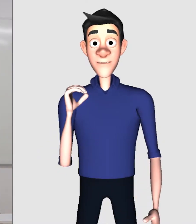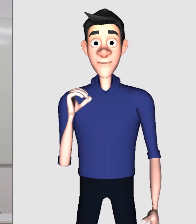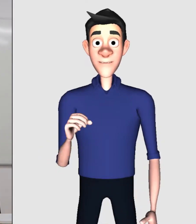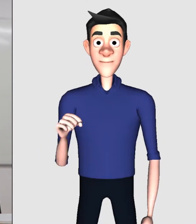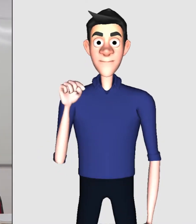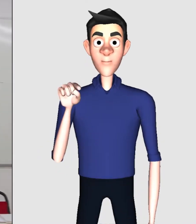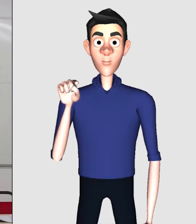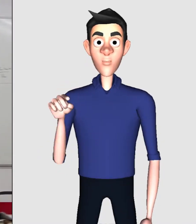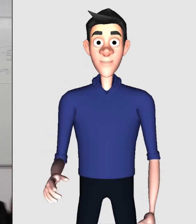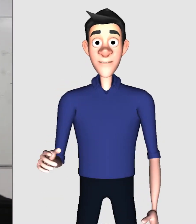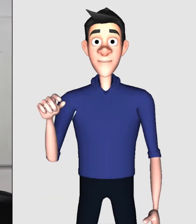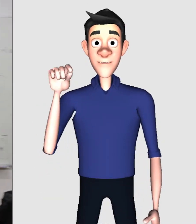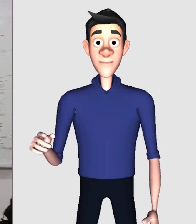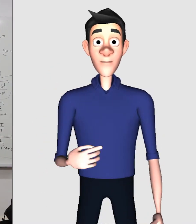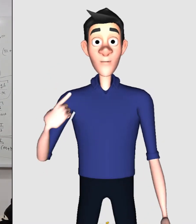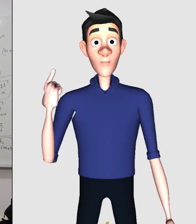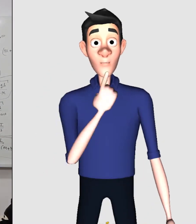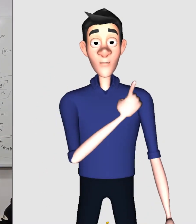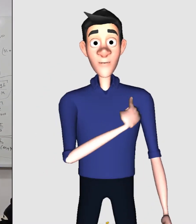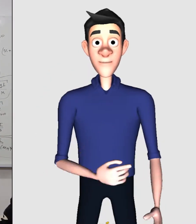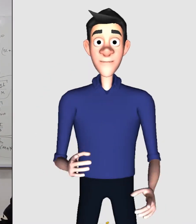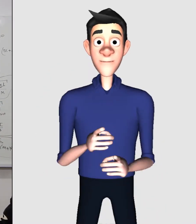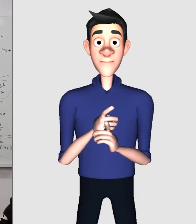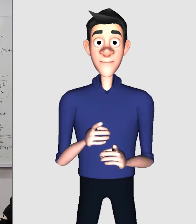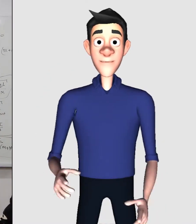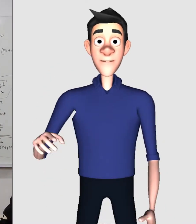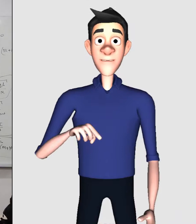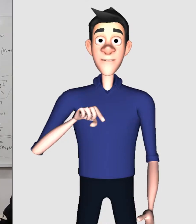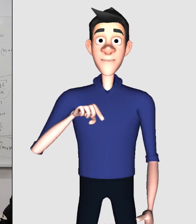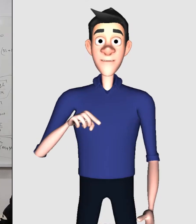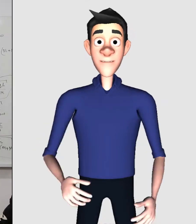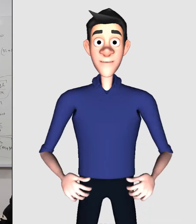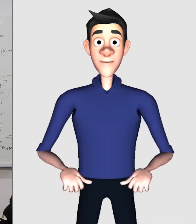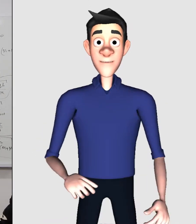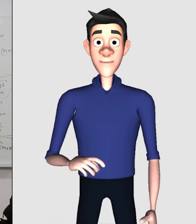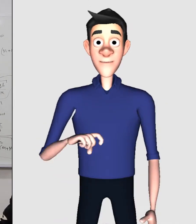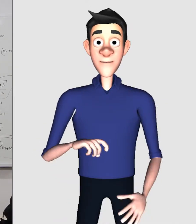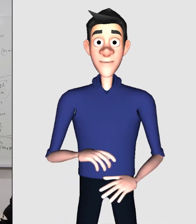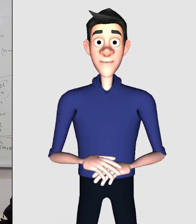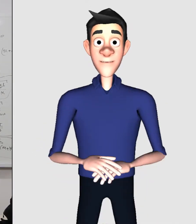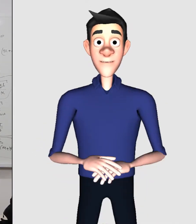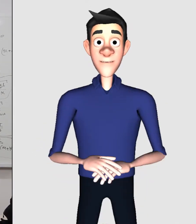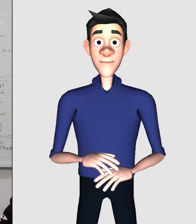que é isso aqui, a posição inicial é conferida quando uma massa bate em cima da outra